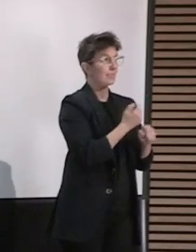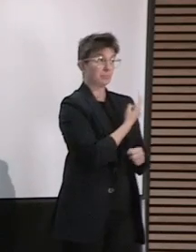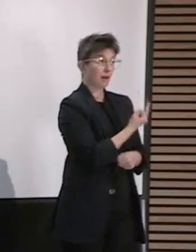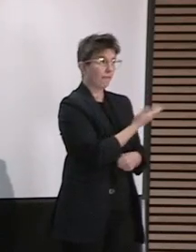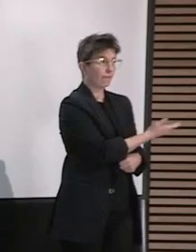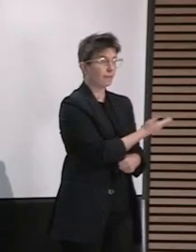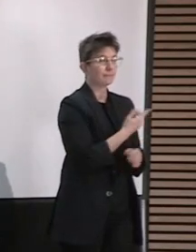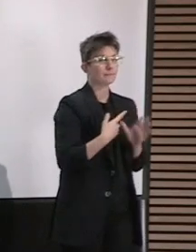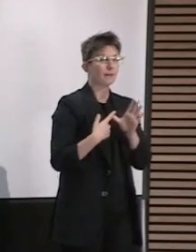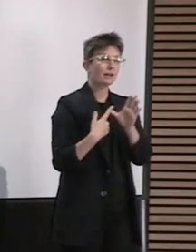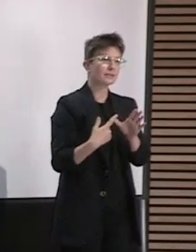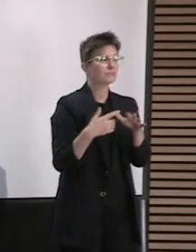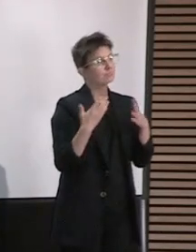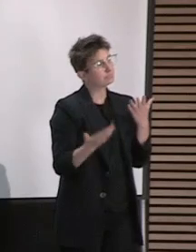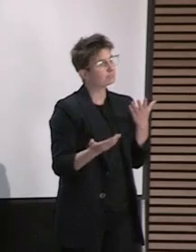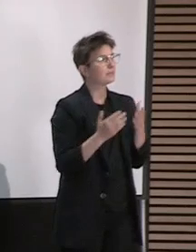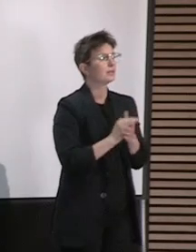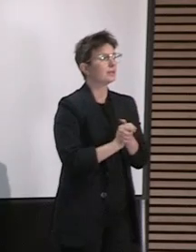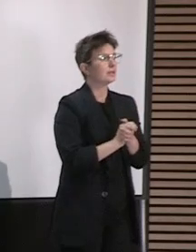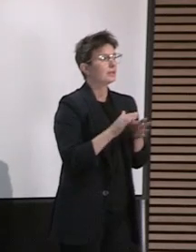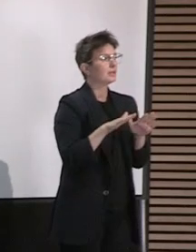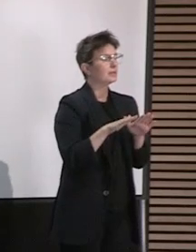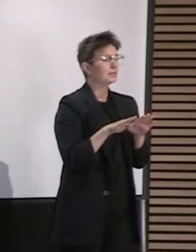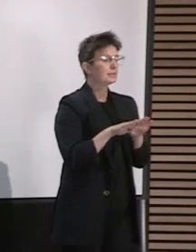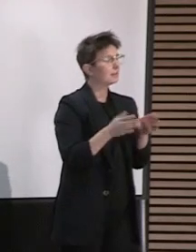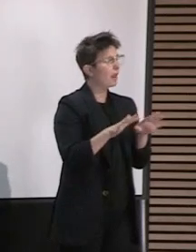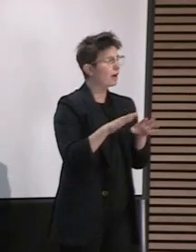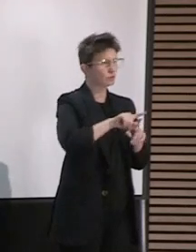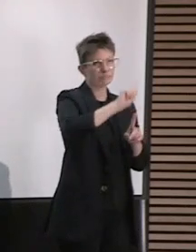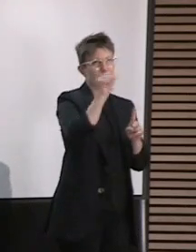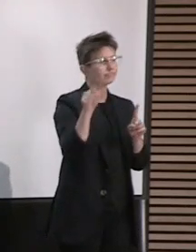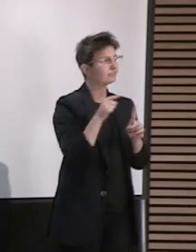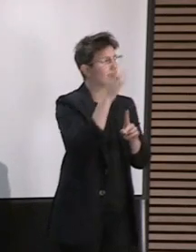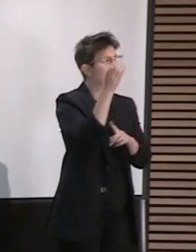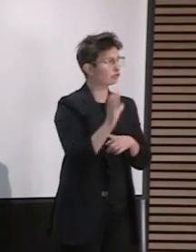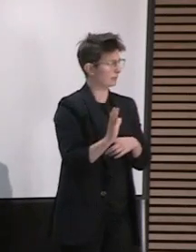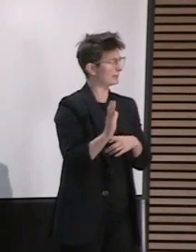TUARUA: Kei kona ano nga taunakitanga kaore i mau i a raatau nga raarangi tiaki tika